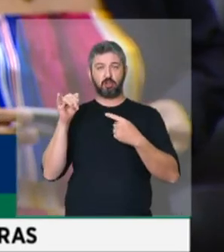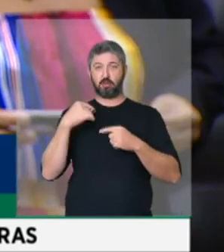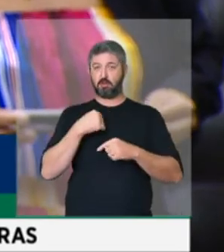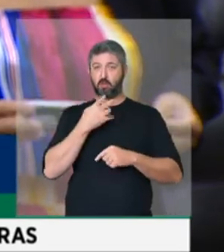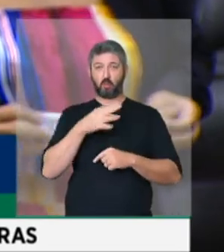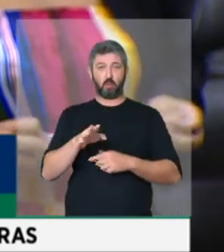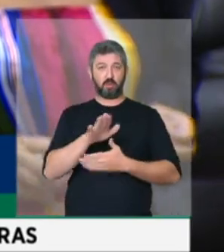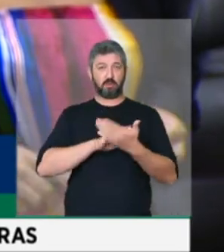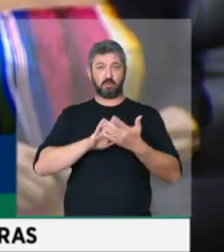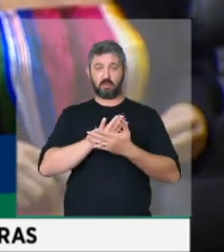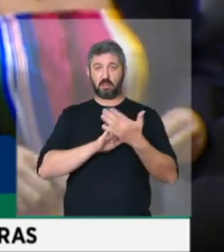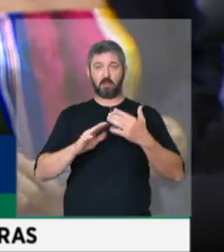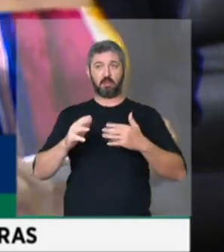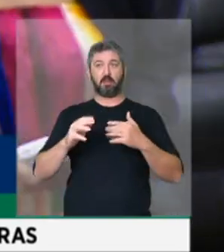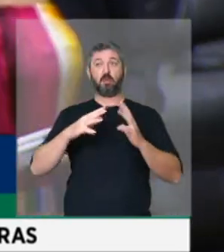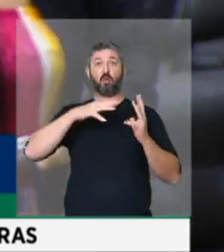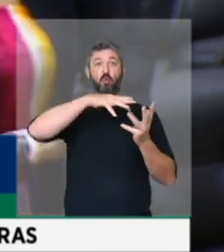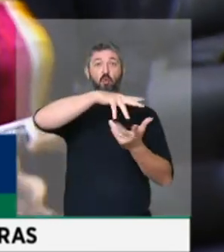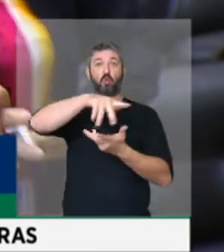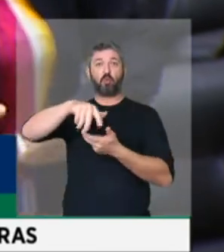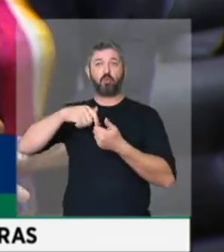ECONOMIA DESENVOLVIDA NO MUNDO QUE ABRIU MÃO DO PONTO DE